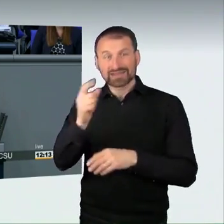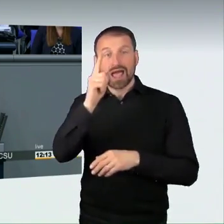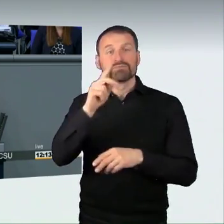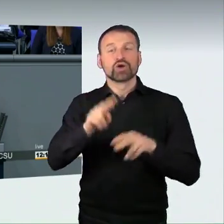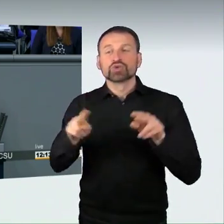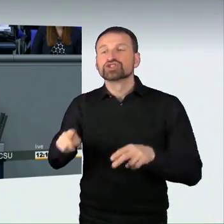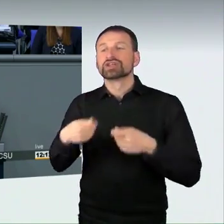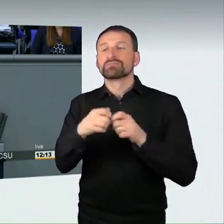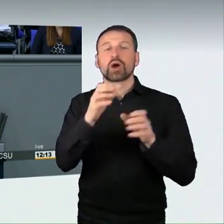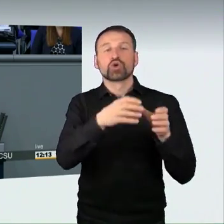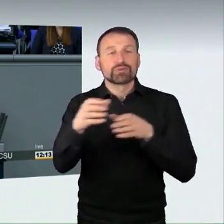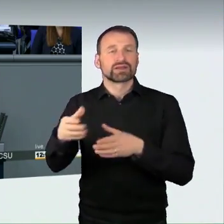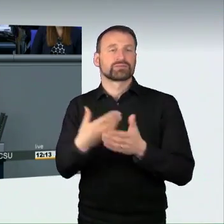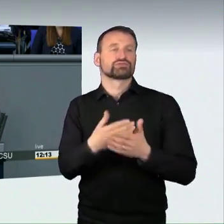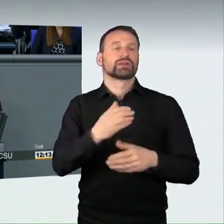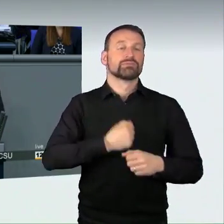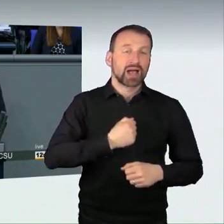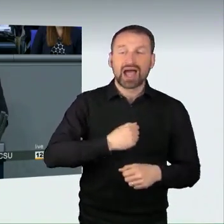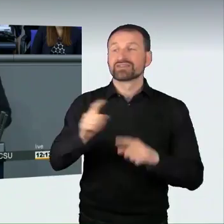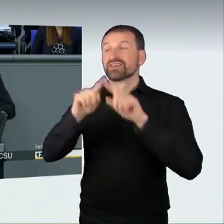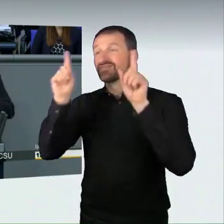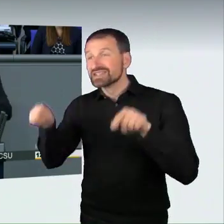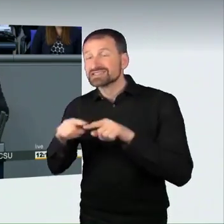zum Beispiel Badsanierung, Fenstersanierung oder Elektroinstallation,